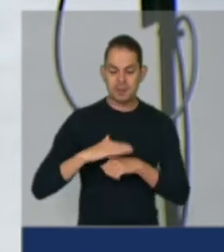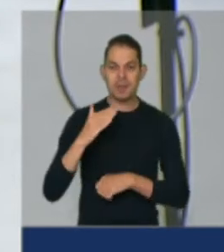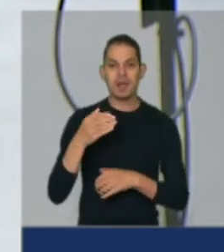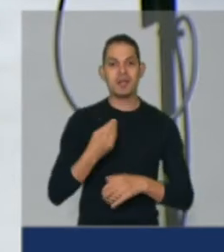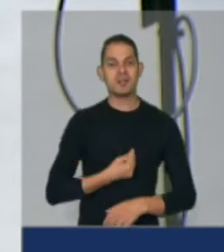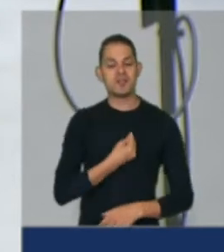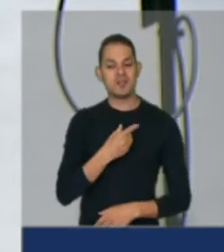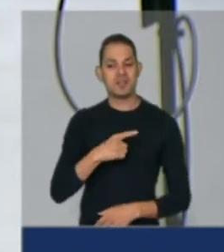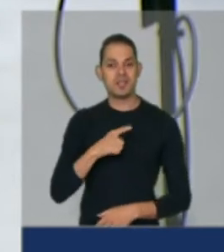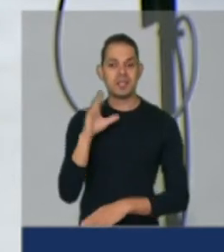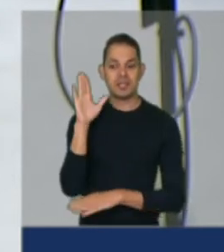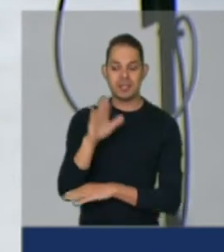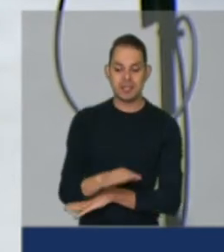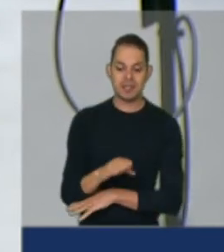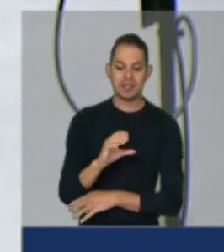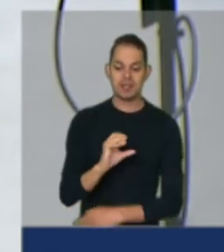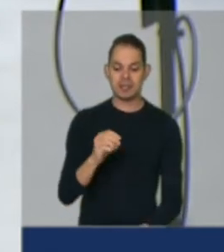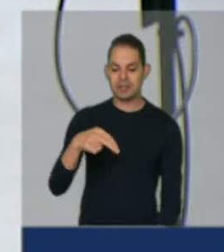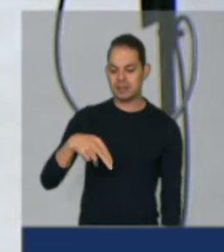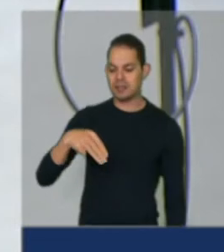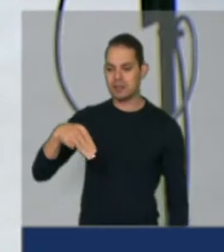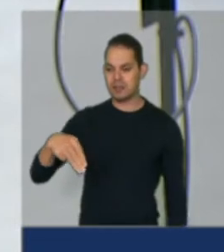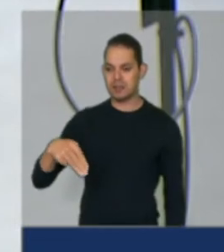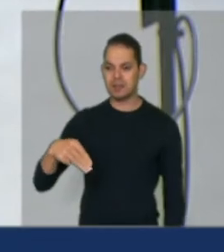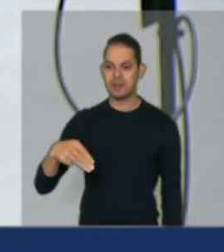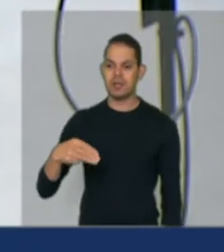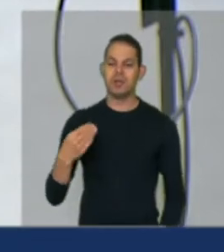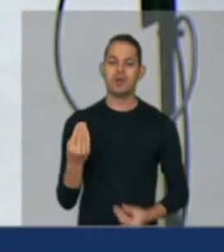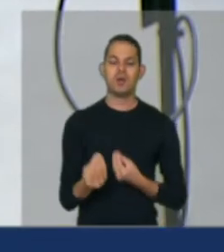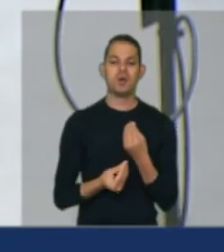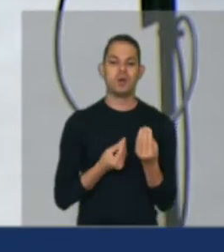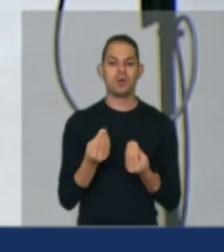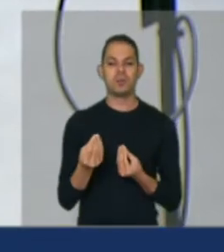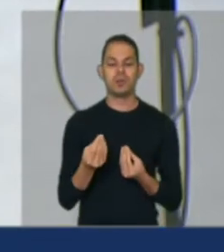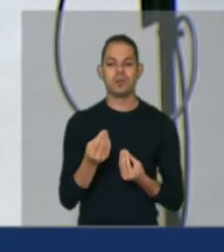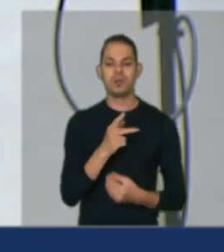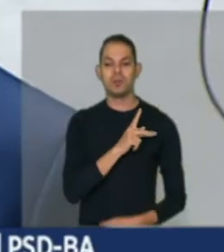DE HOJE AQUI NA CNM, ATRAVÀS DO CONVITE DO NOSSO PRESIDENTE ZÉ COCA, PREFEITO DA CIDADE